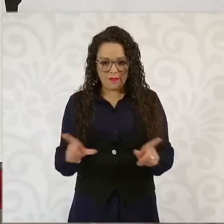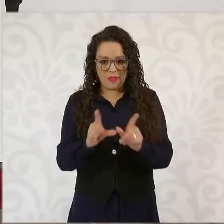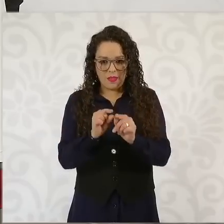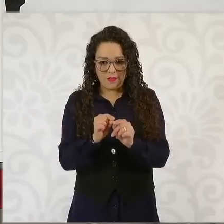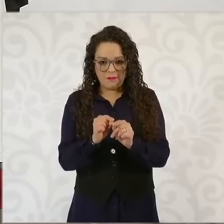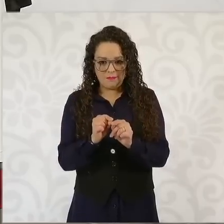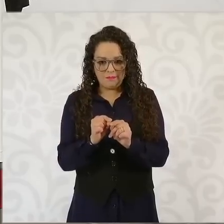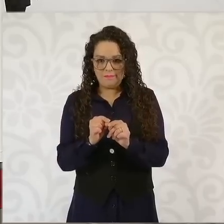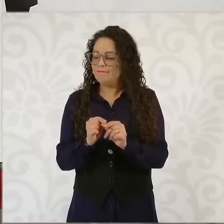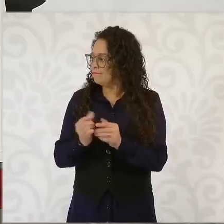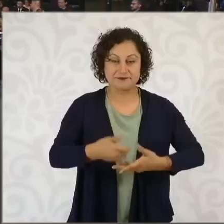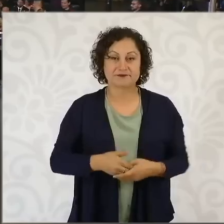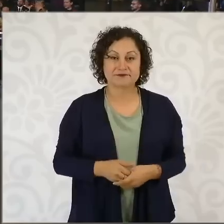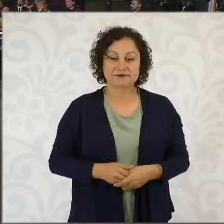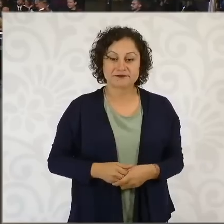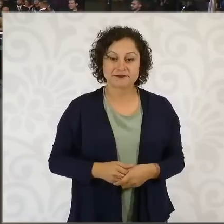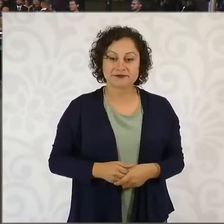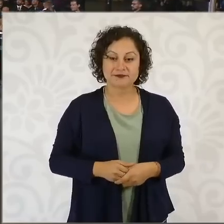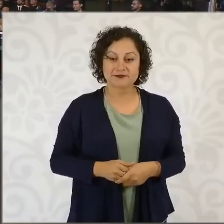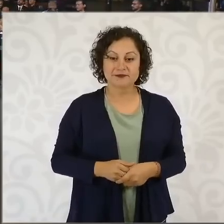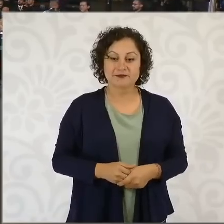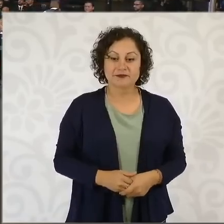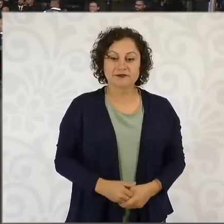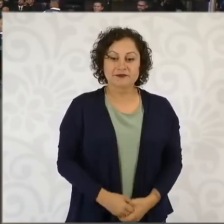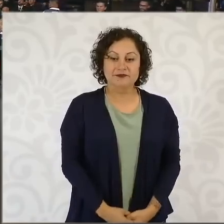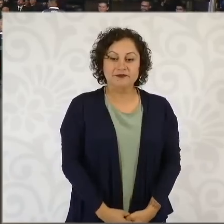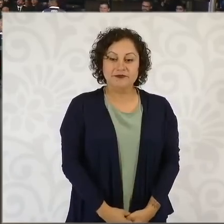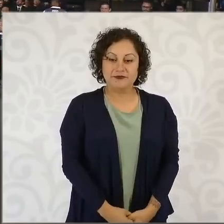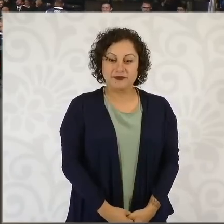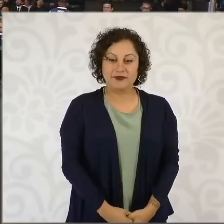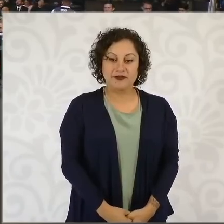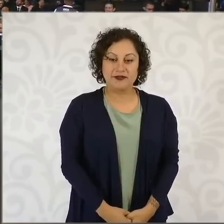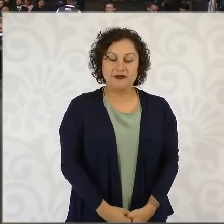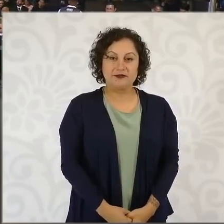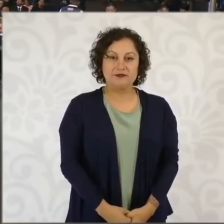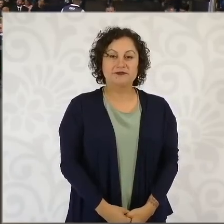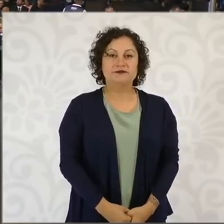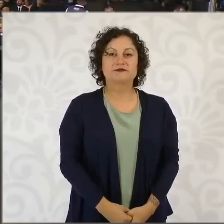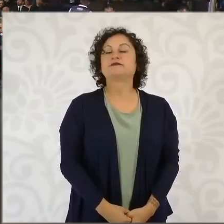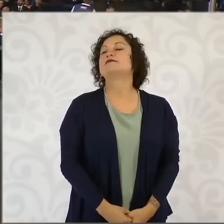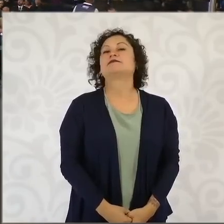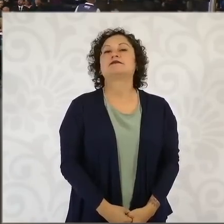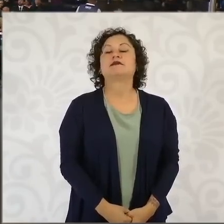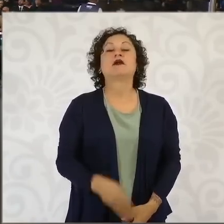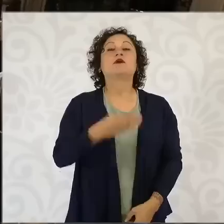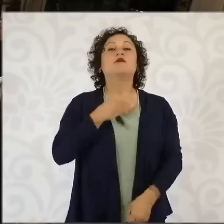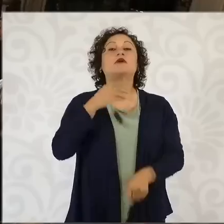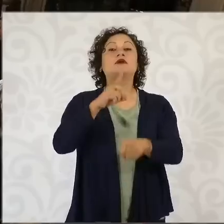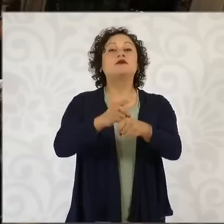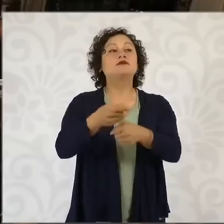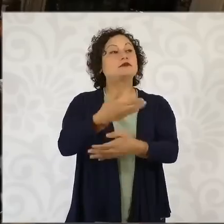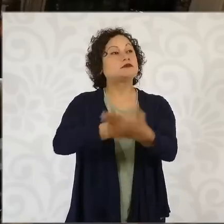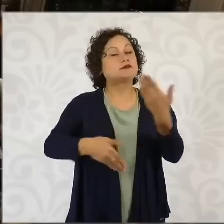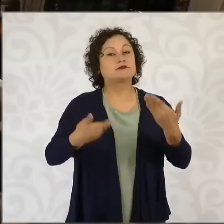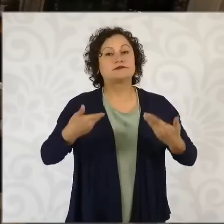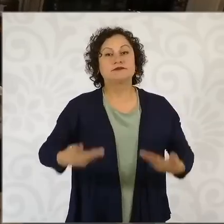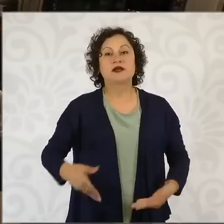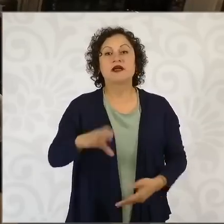Presidente buenos días a todos y y todas presidenta Carlos Navarro de heraldo media